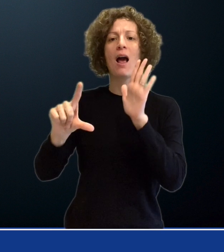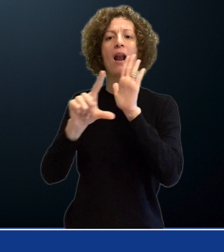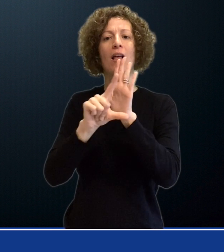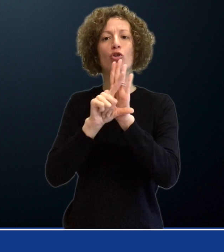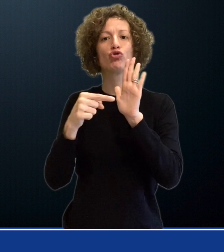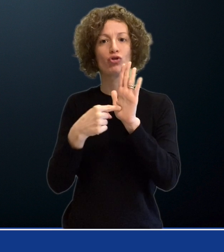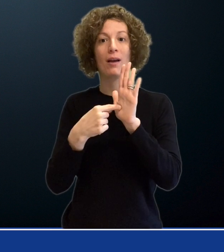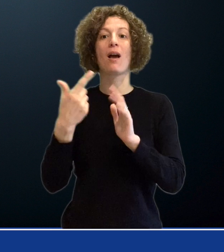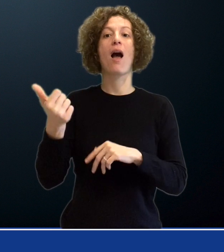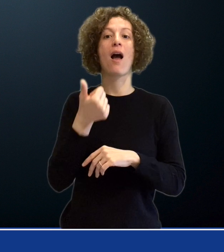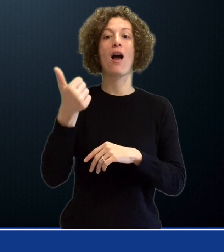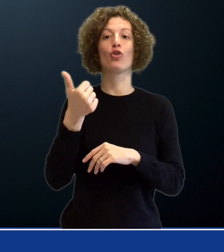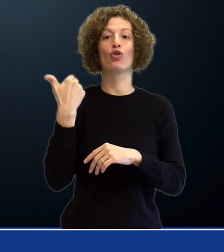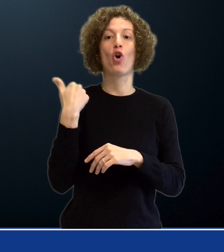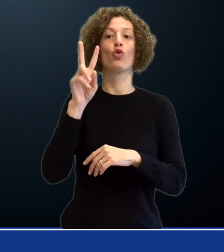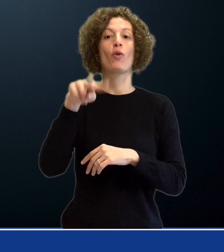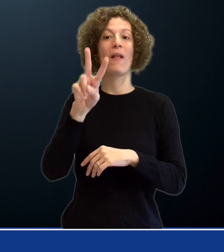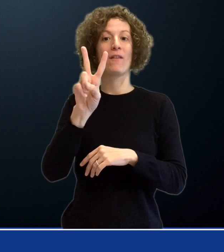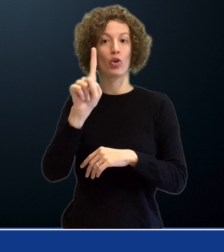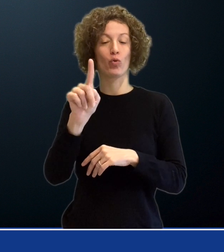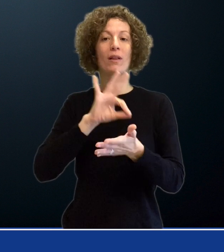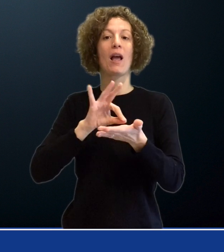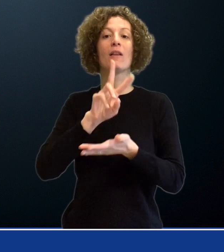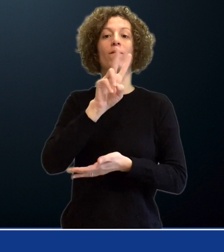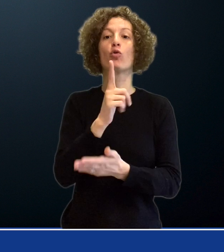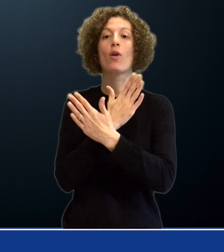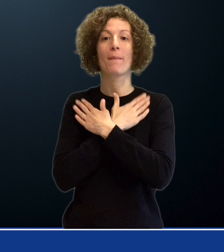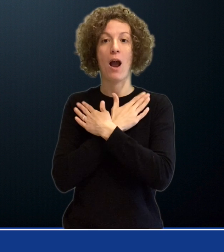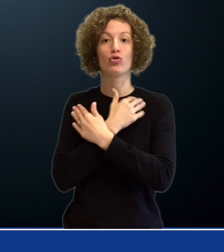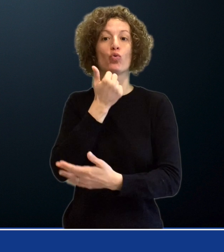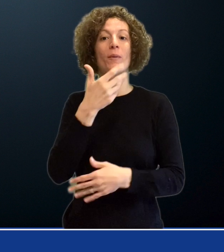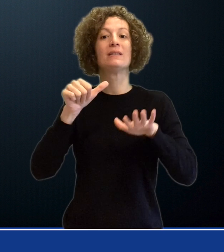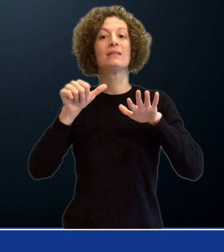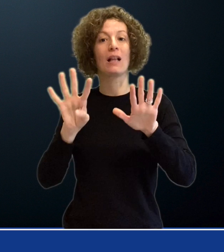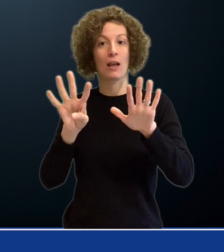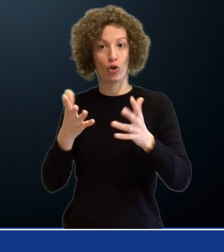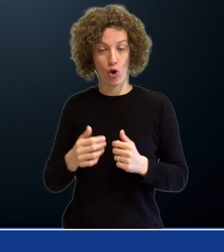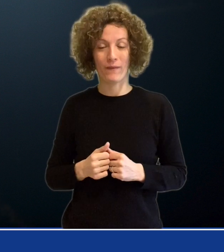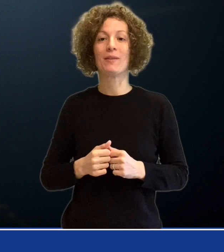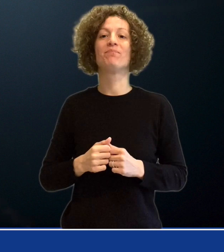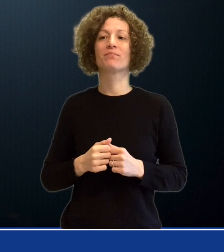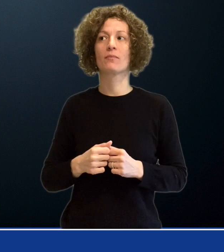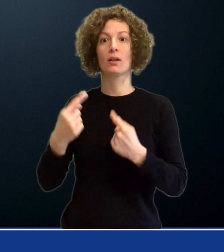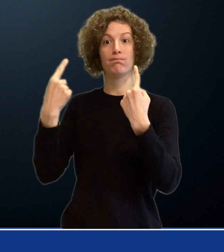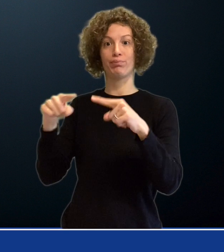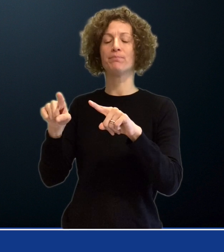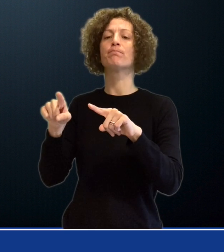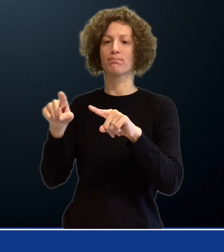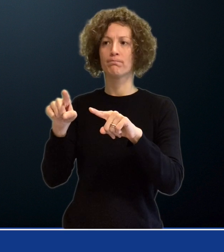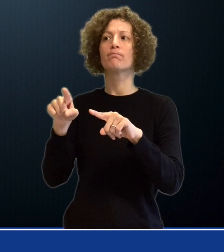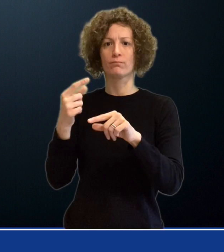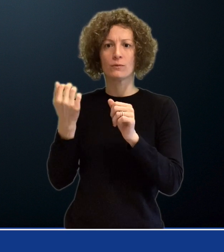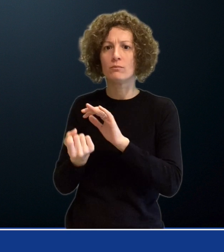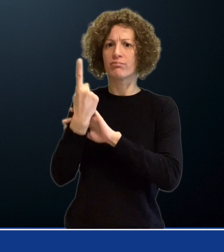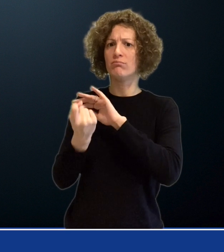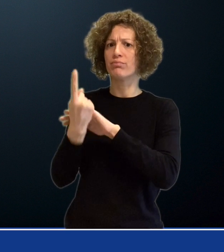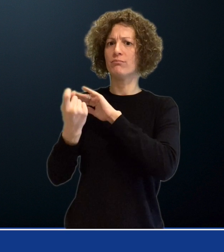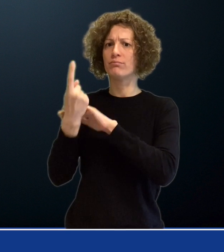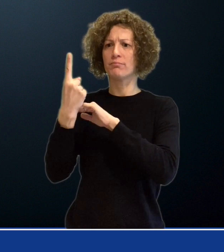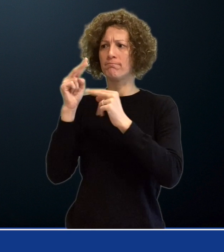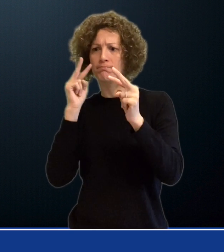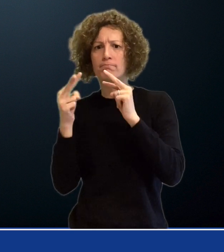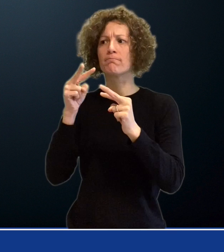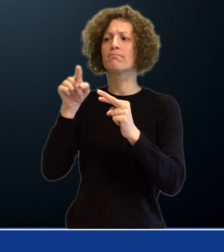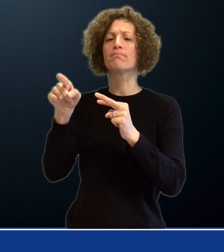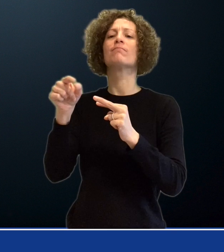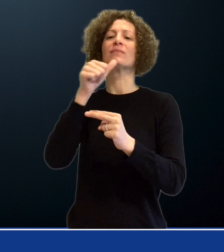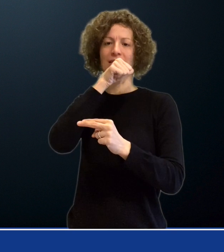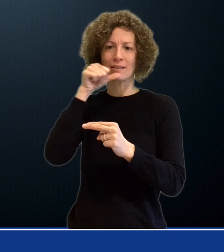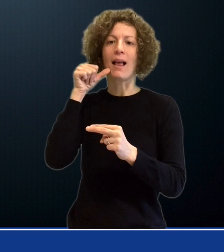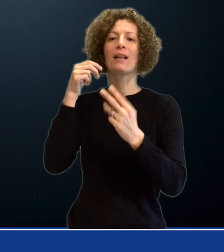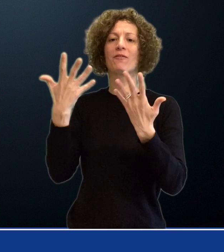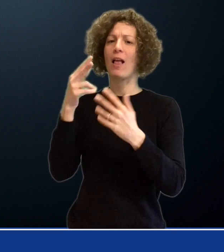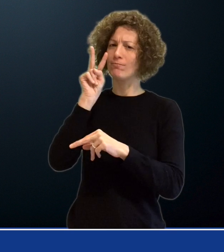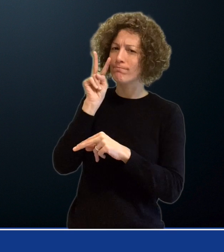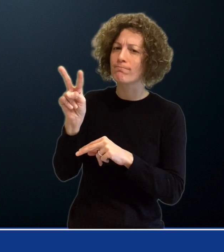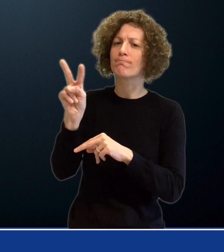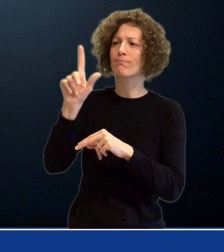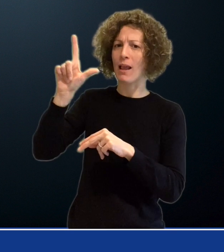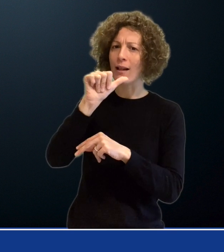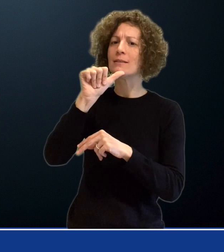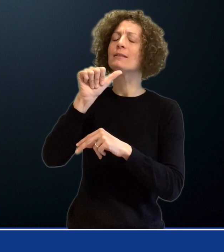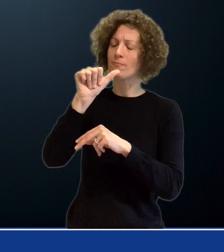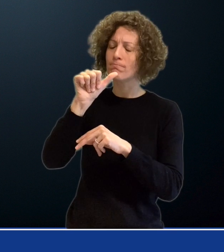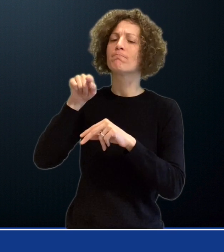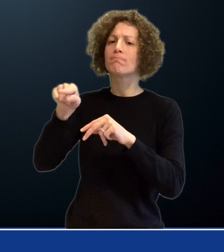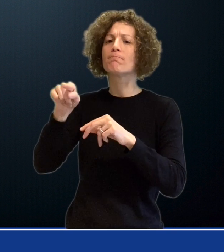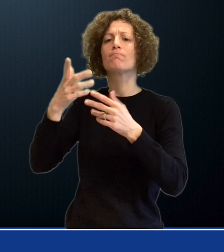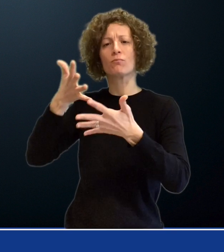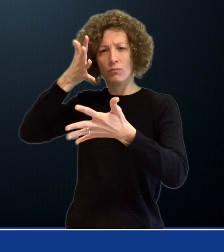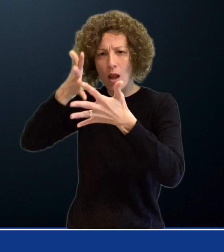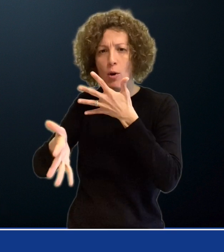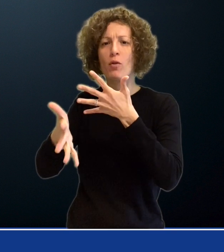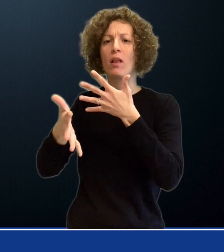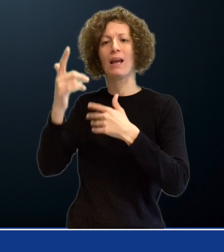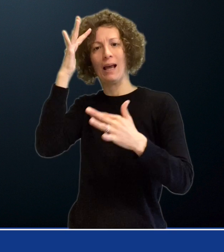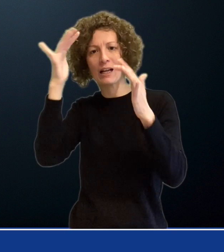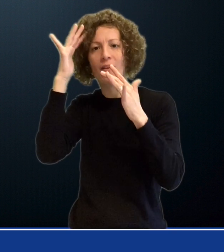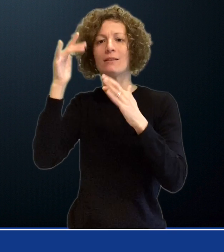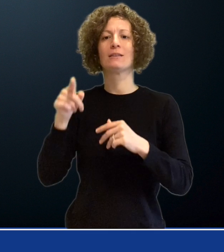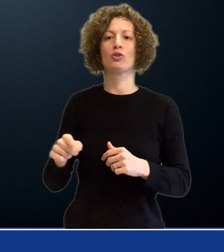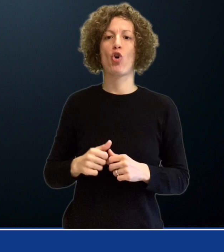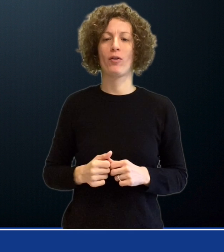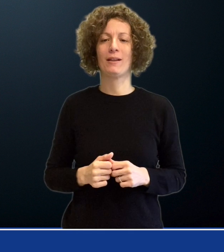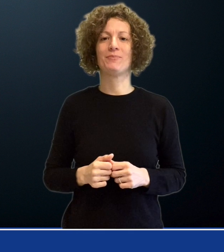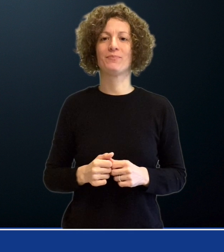L. 21 maggio 2021, n. 69. Il suo status e ruolo, la diffusione, uso sono in costante cambiamento ed emergono pertanto nuovi scenari che meritano approfondimento e riflessione.